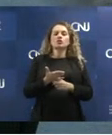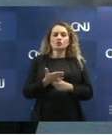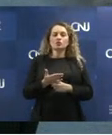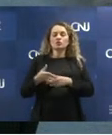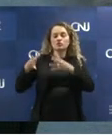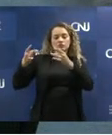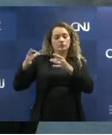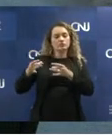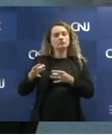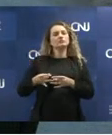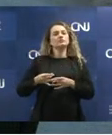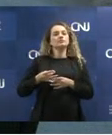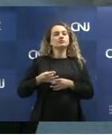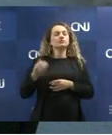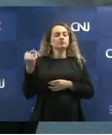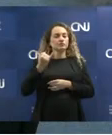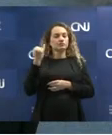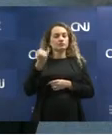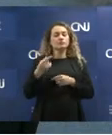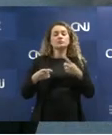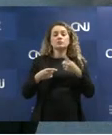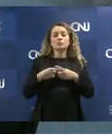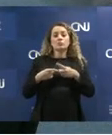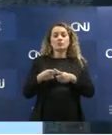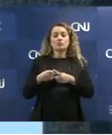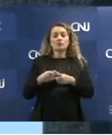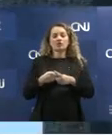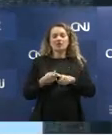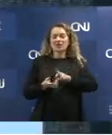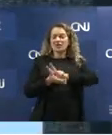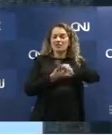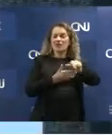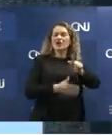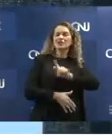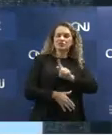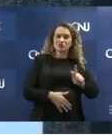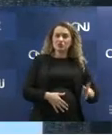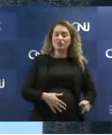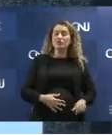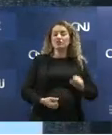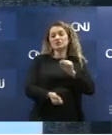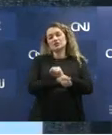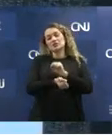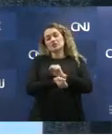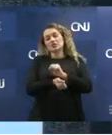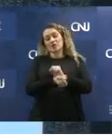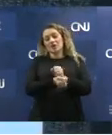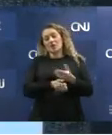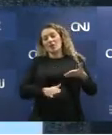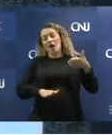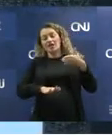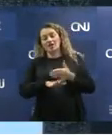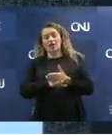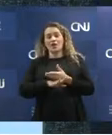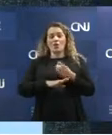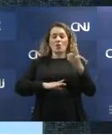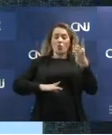porque muitos governos esperaram até a última hora e outros se antecipam. Como tem 30 dias para tomar posse,